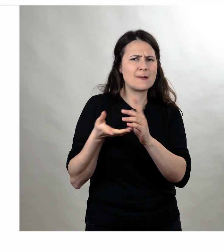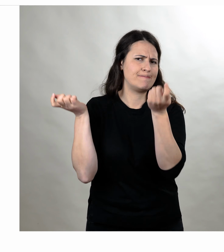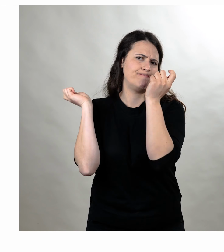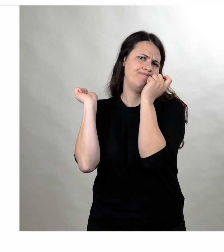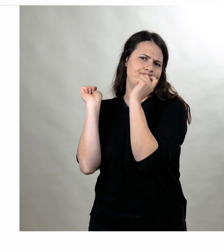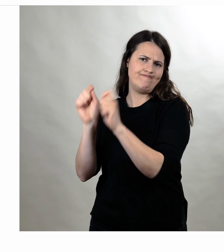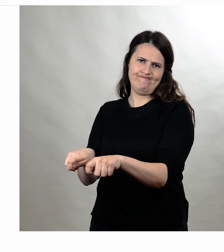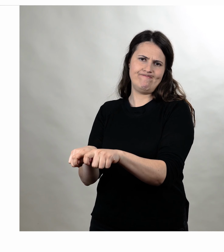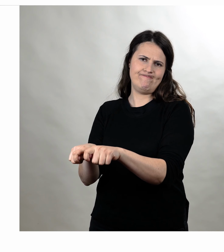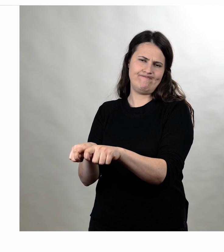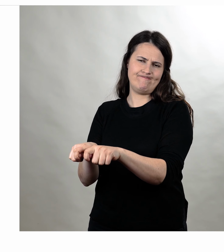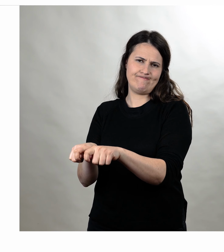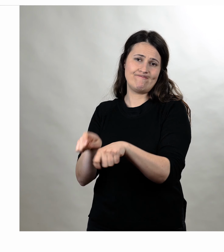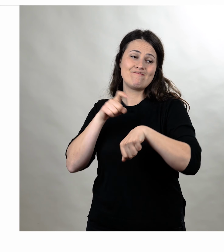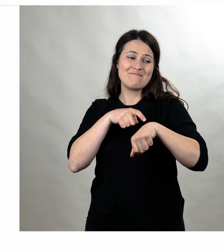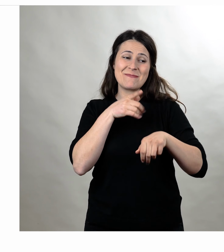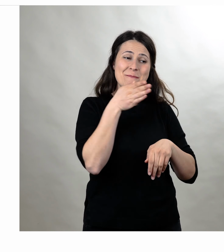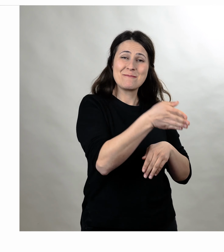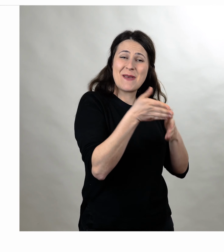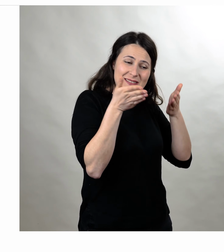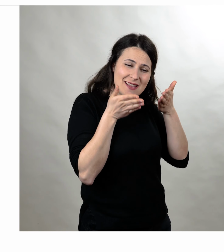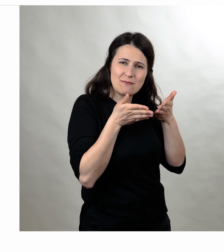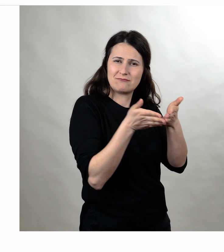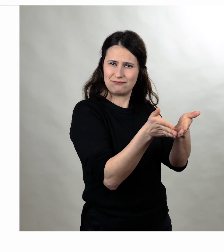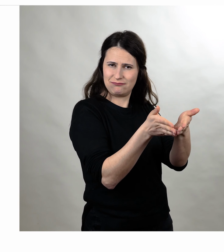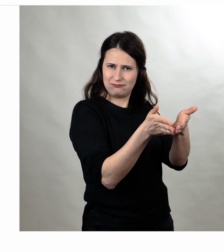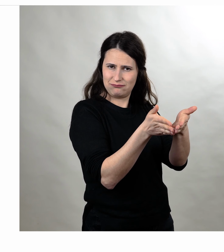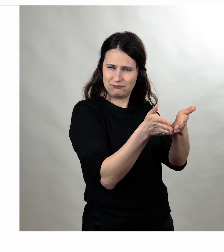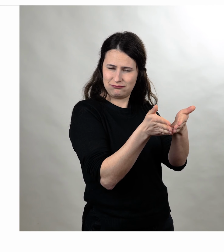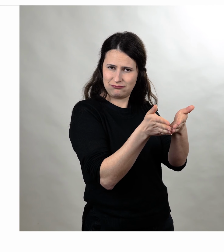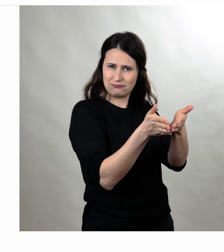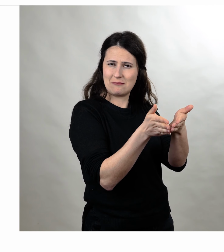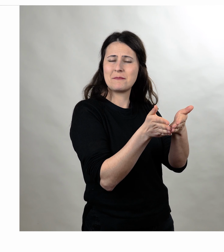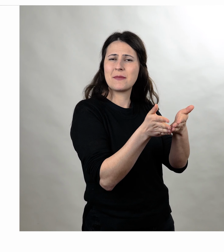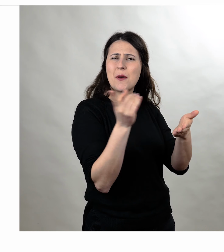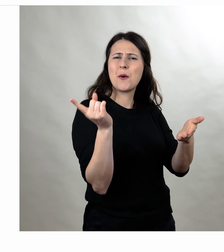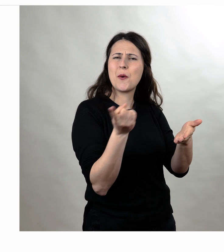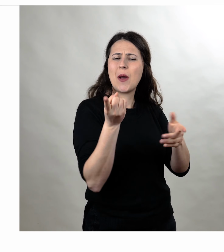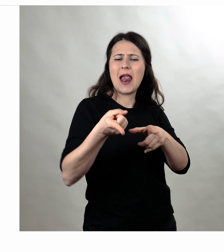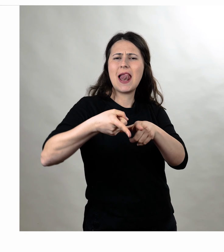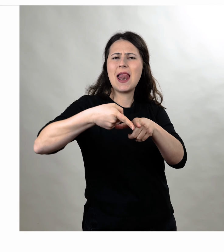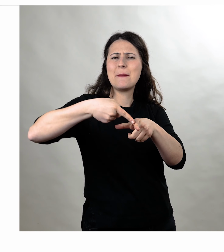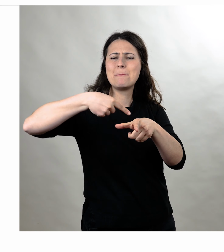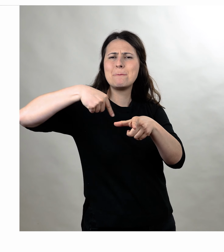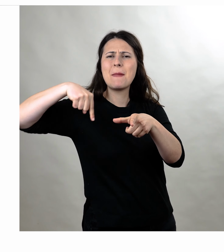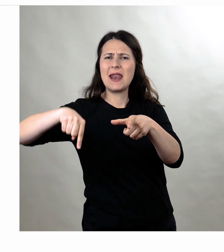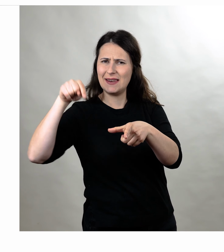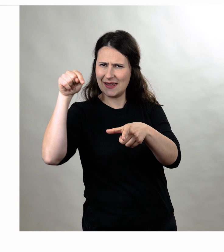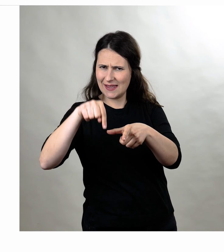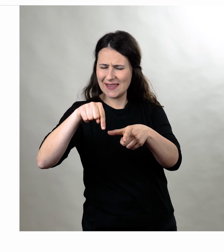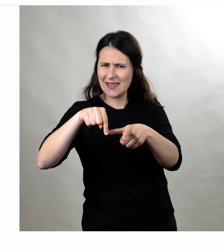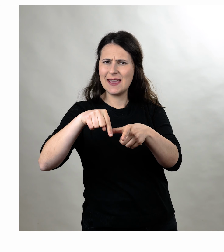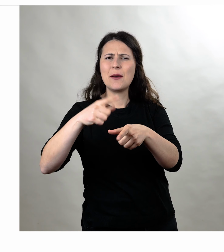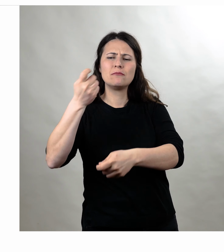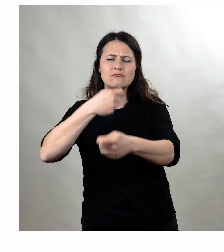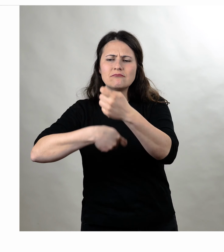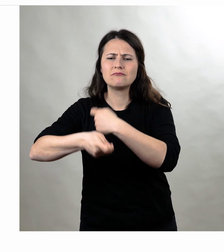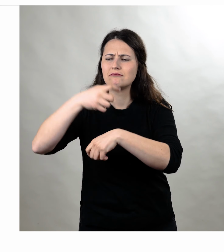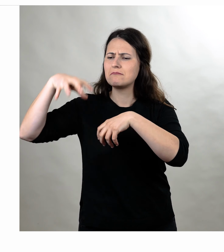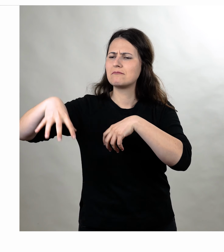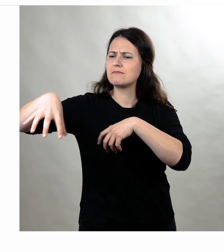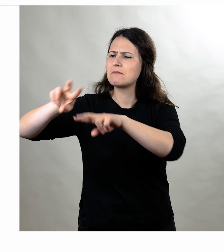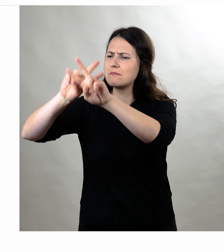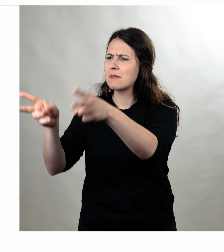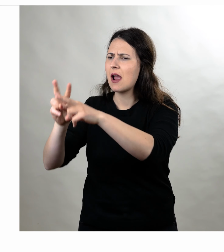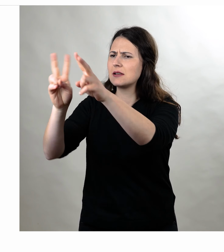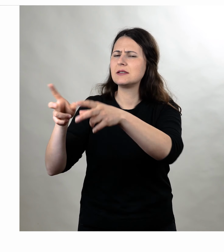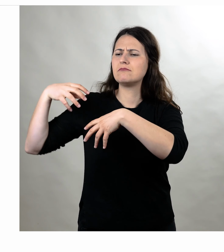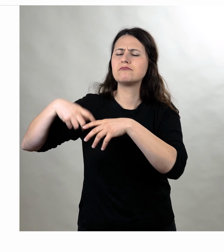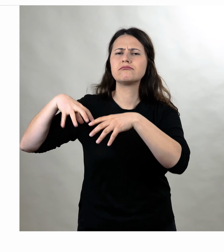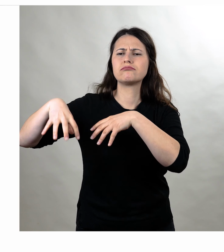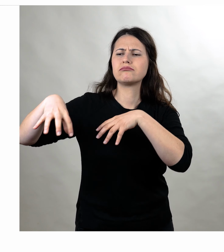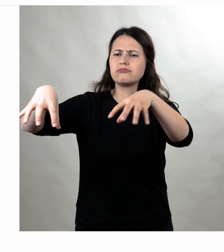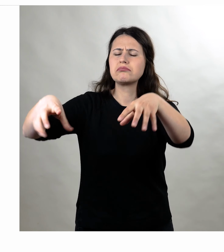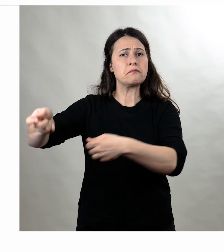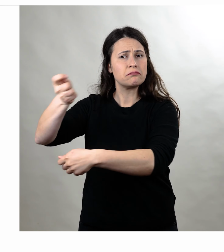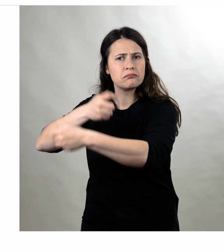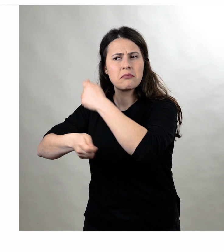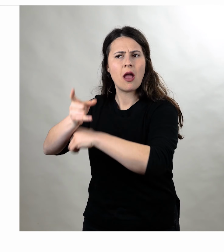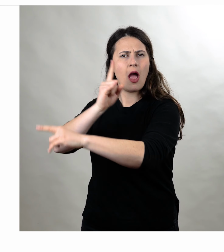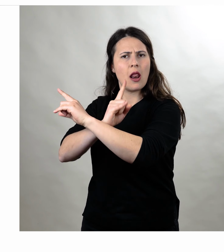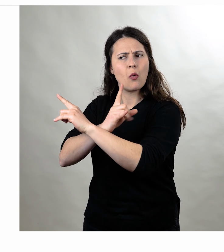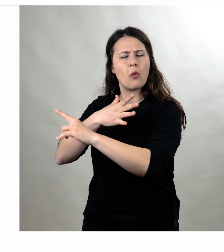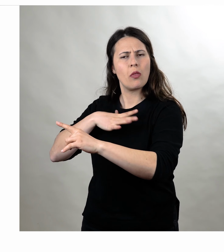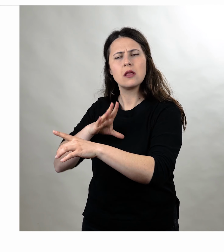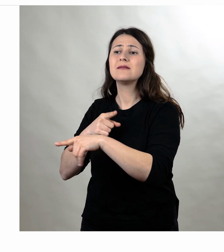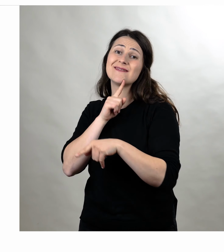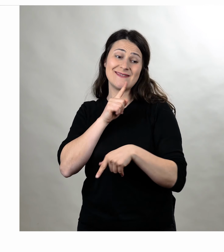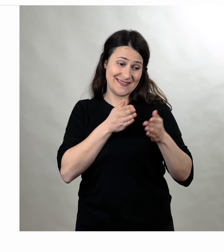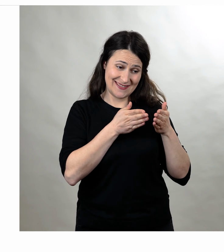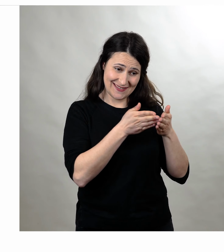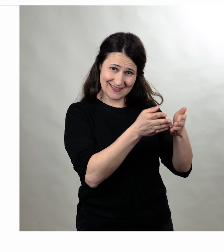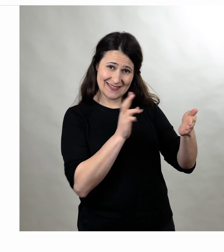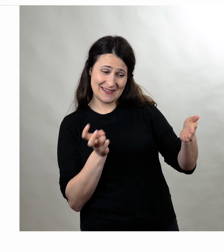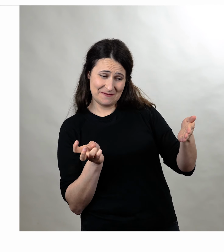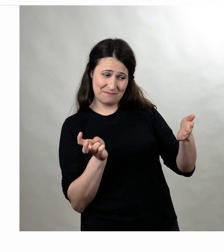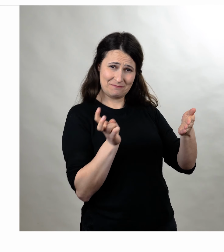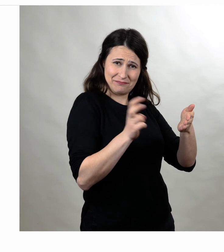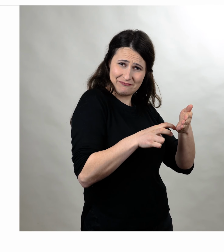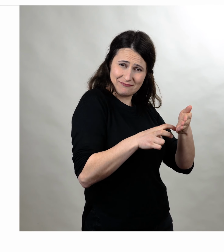Το αλκοόλ που αγοράζουν οι επιβάτες στα αφορολόγητα καταστήματα ενός λιμανιού, σφραγίζεται και επιστρέφεται στους επιβάτες κατά την αποβίβασή τους.